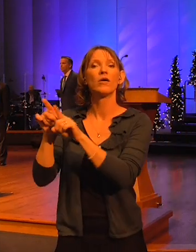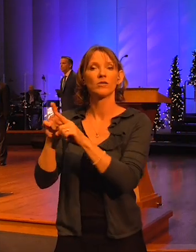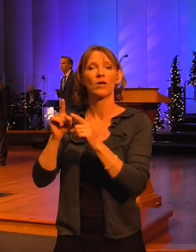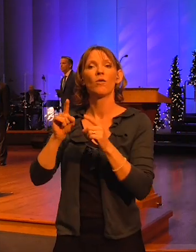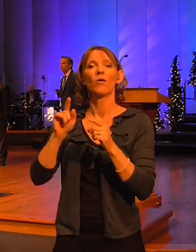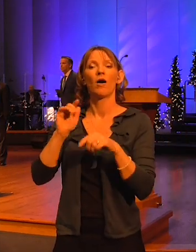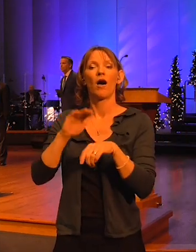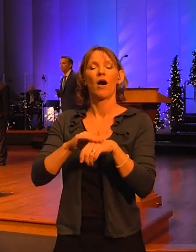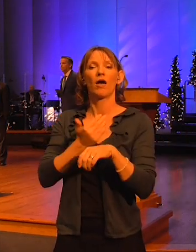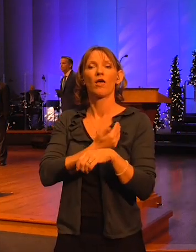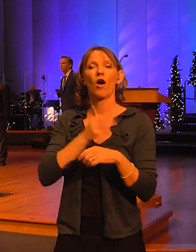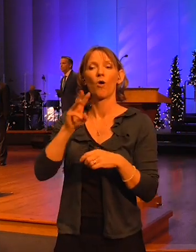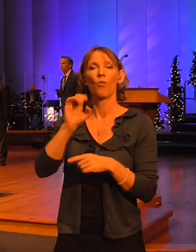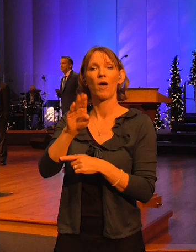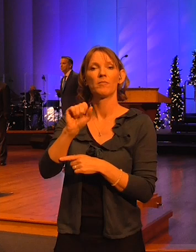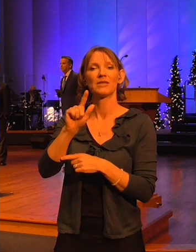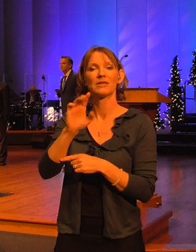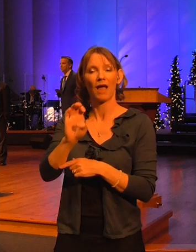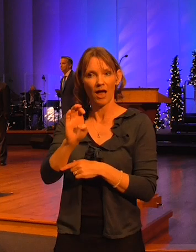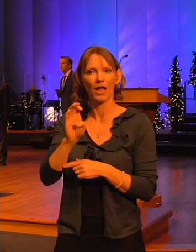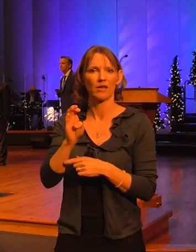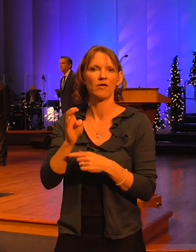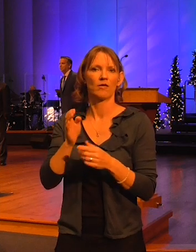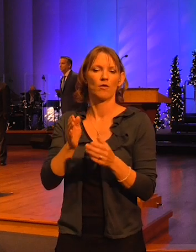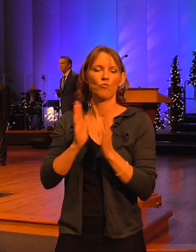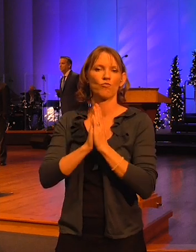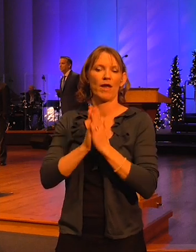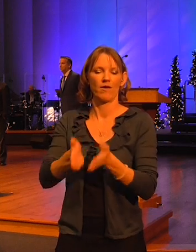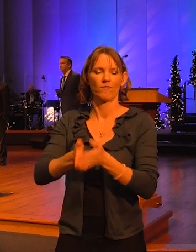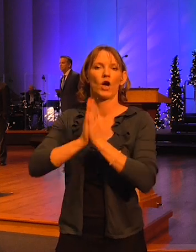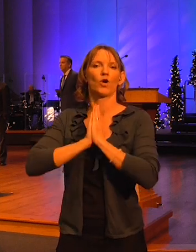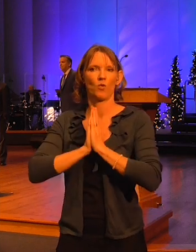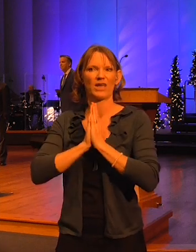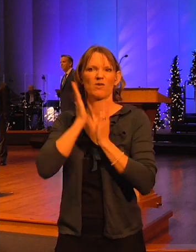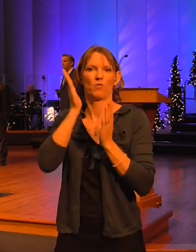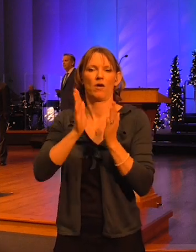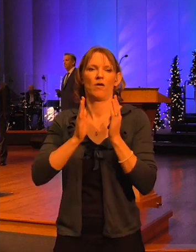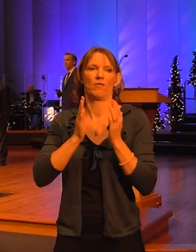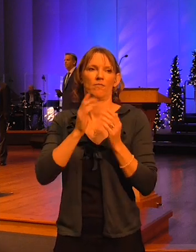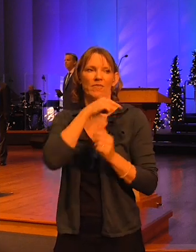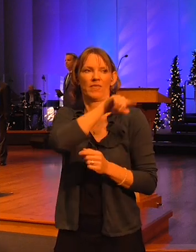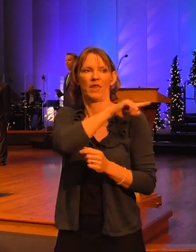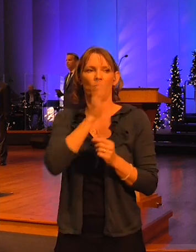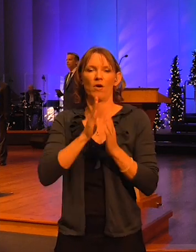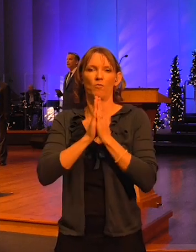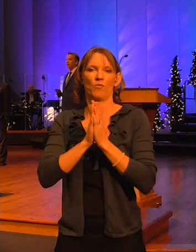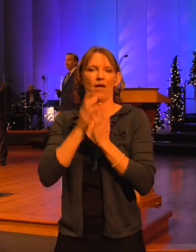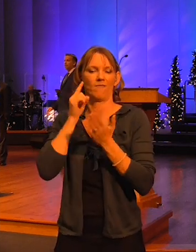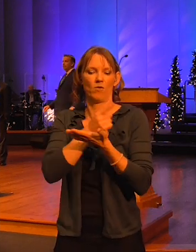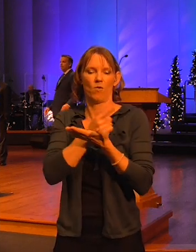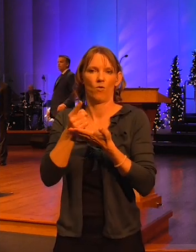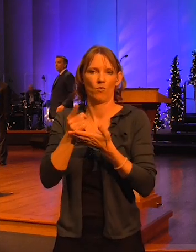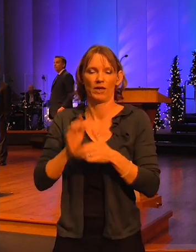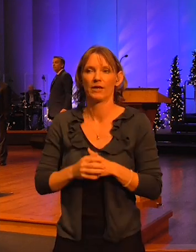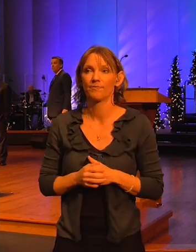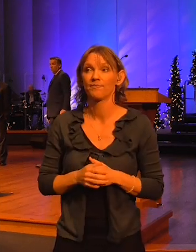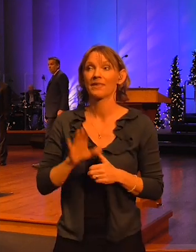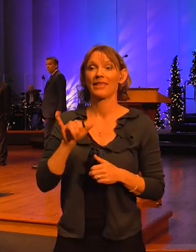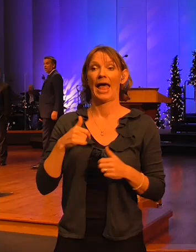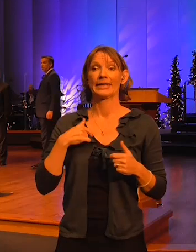hacer una petición de oración que se orará durante toda la semana. Ese soy yo, gracias Jackie, este tipo